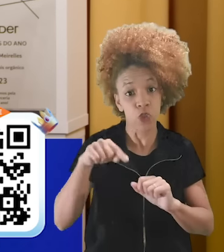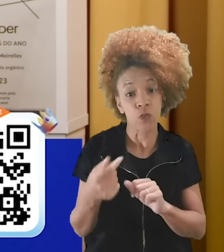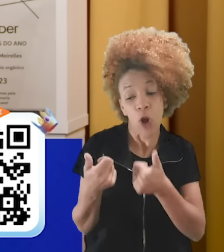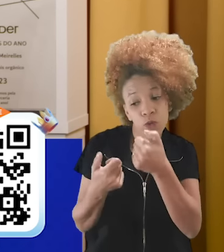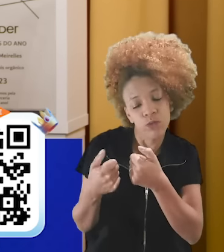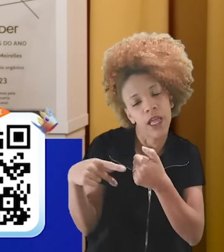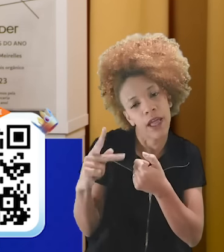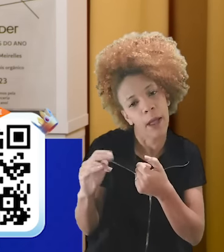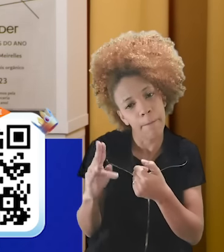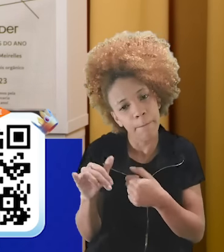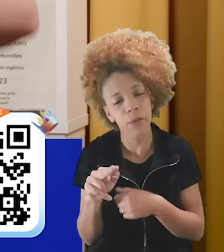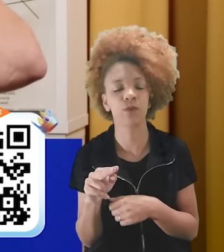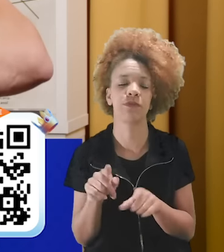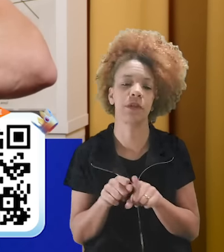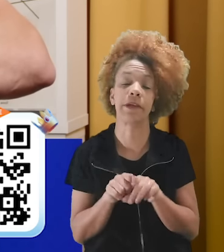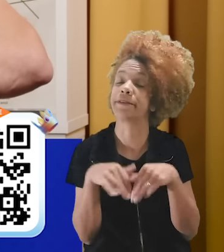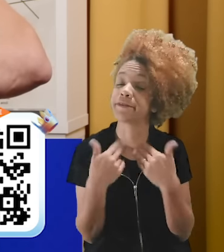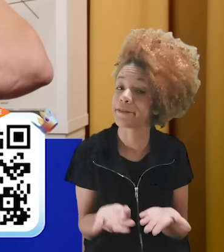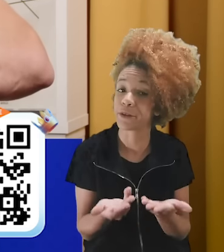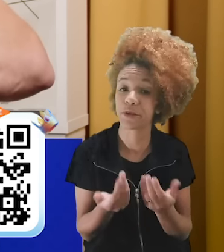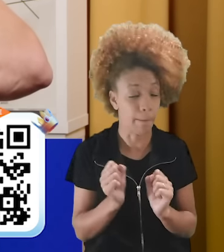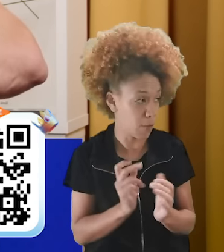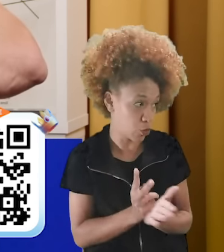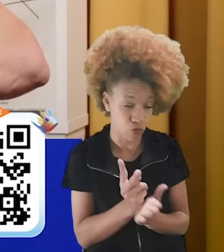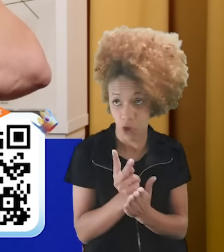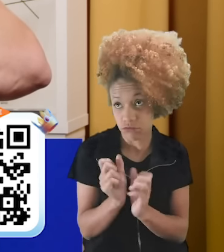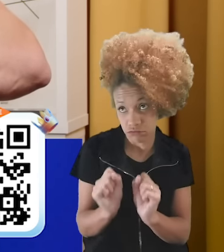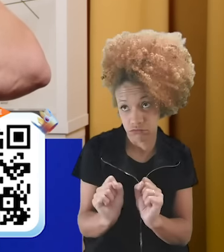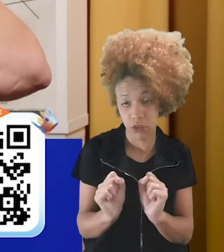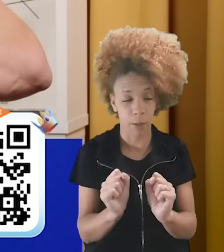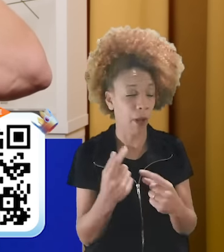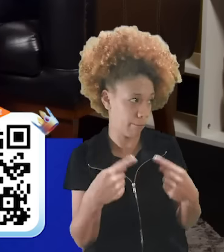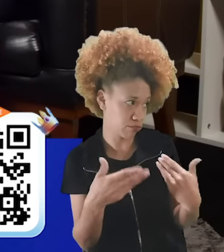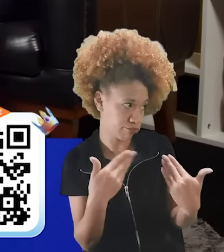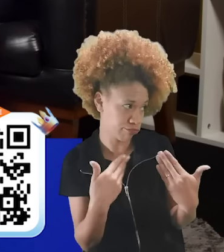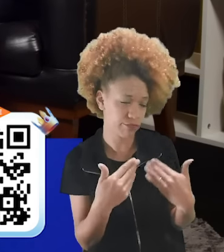os próximos jogos do KaBuM Superstars e é isso Podemos seguir vamos nessa Vamos bater esse papo